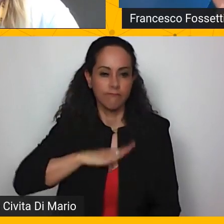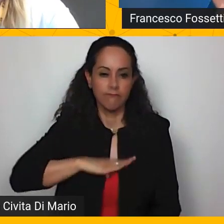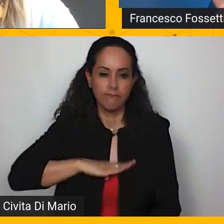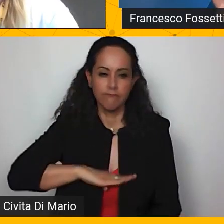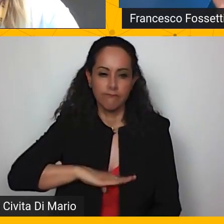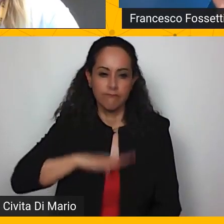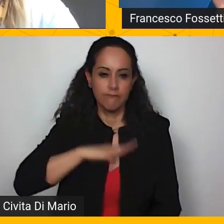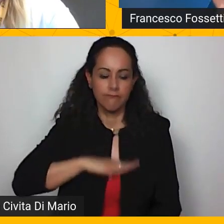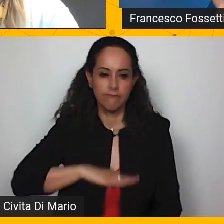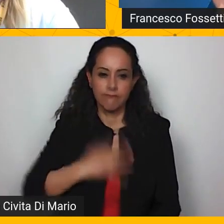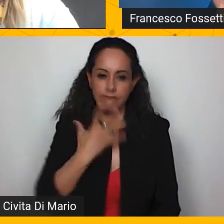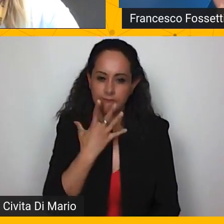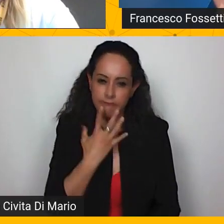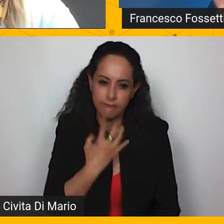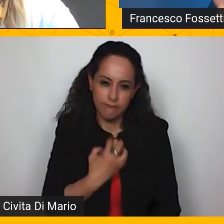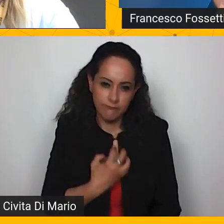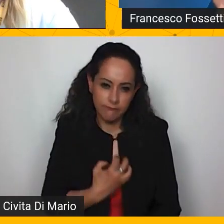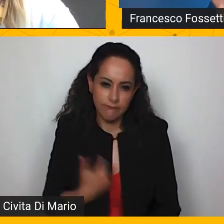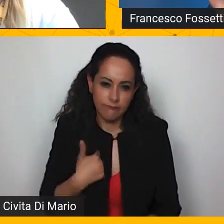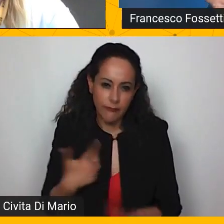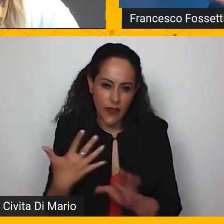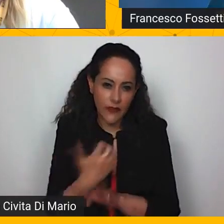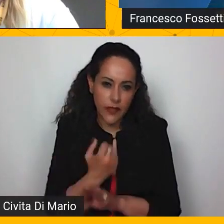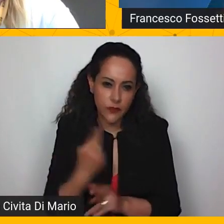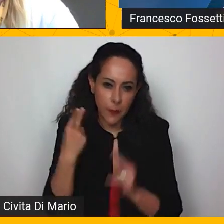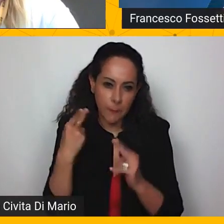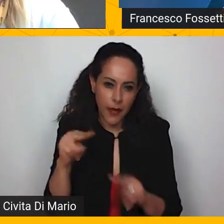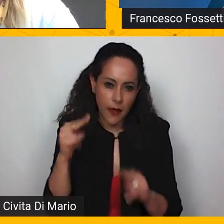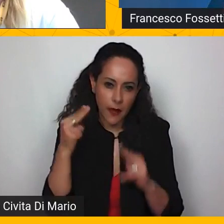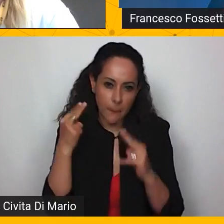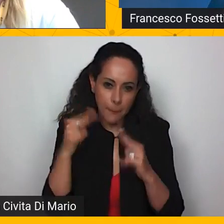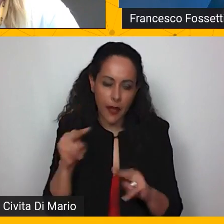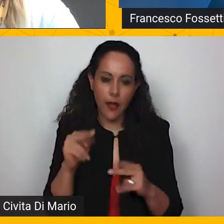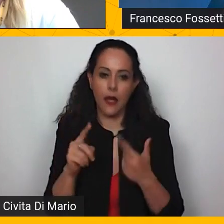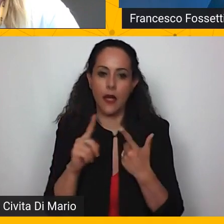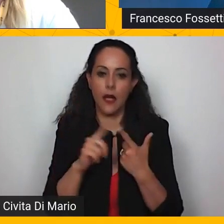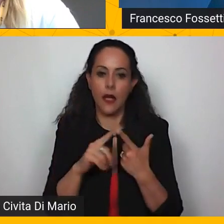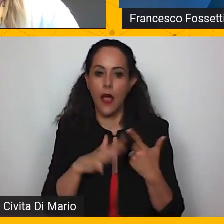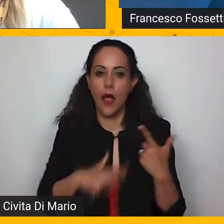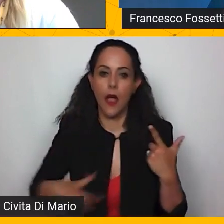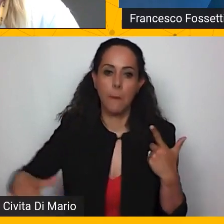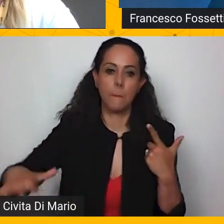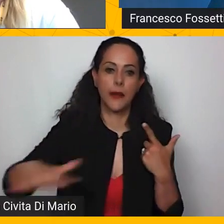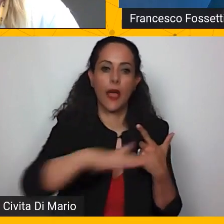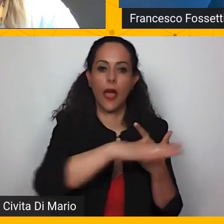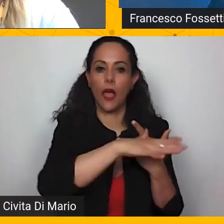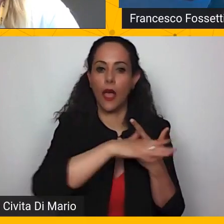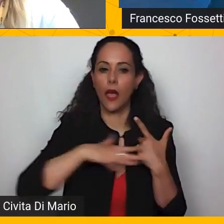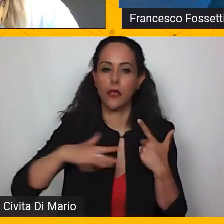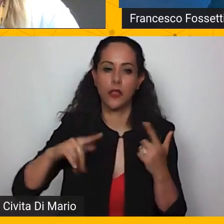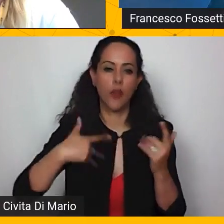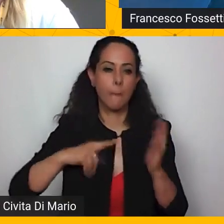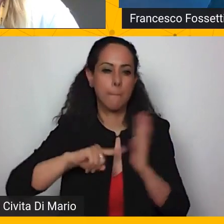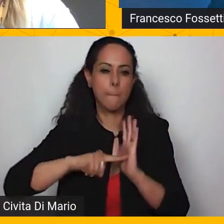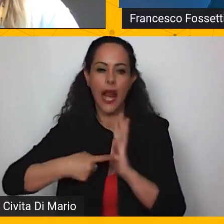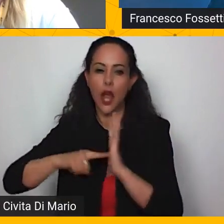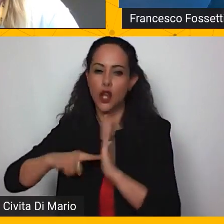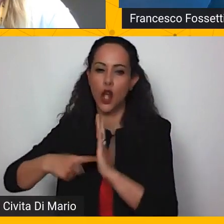sentirsi frustrati perché non si riesce a ehm vincere tra l'altro in un in un ambiente in